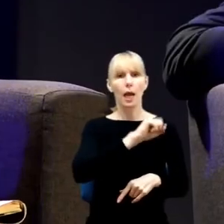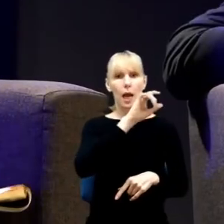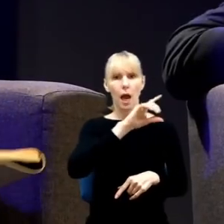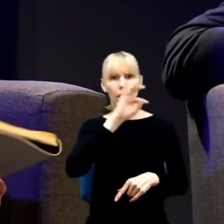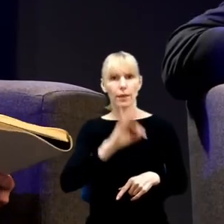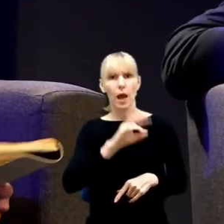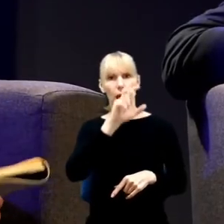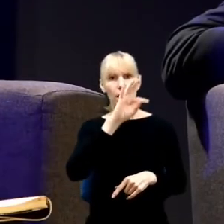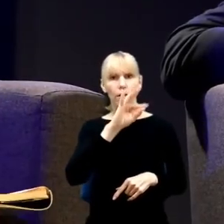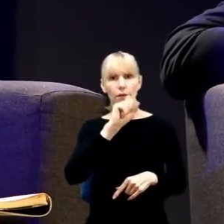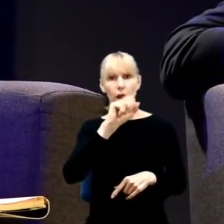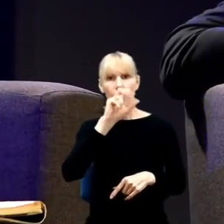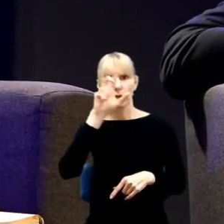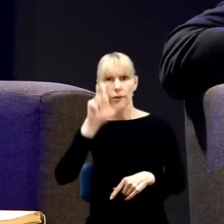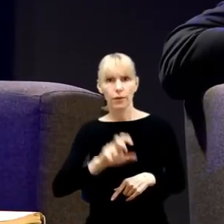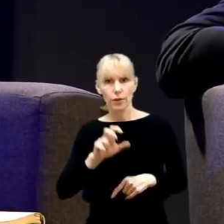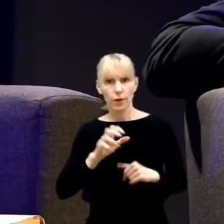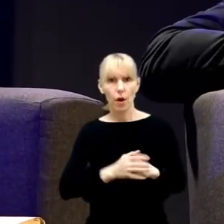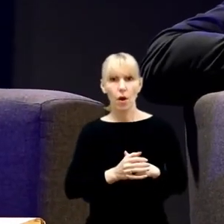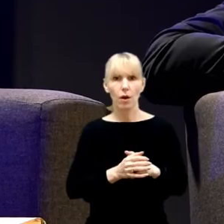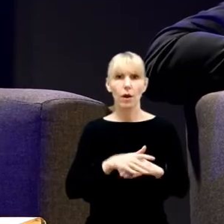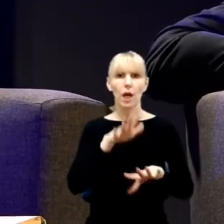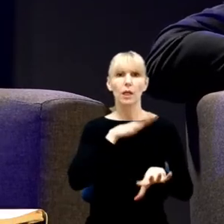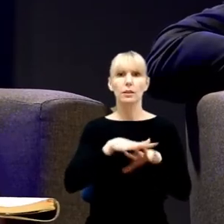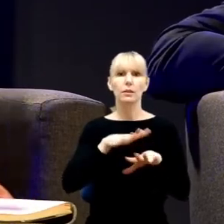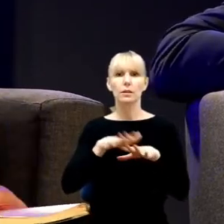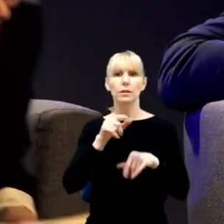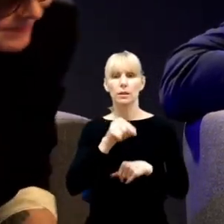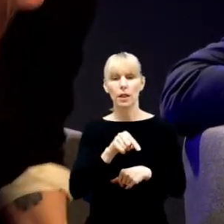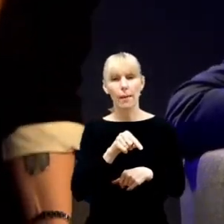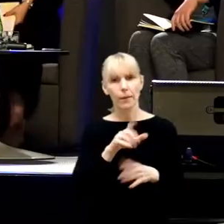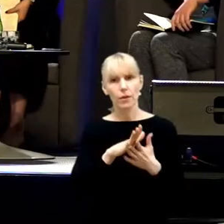aotorka książek "System do mieszkania" oraz architektki. Proszę bardzo.